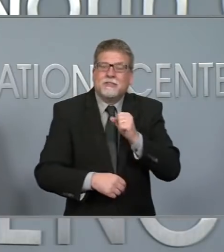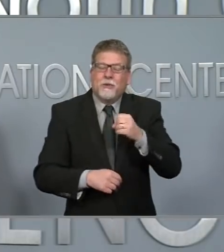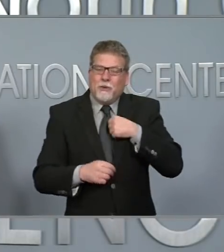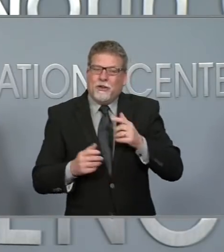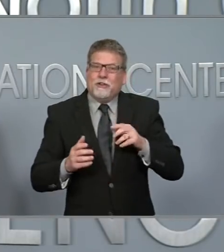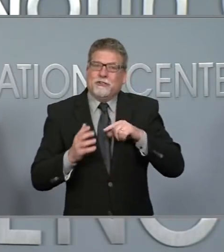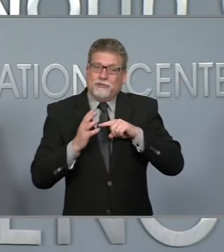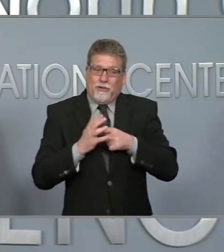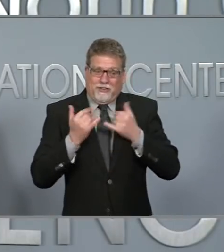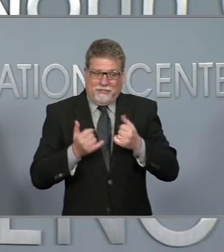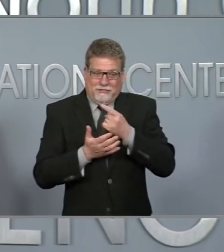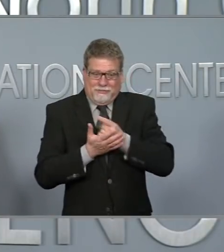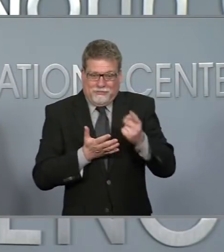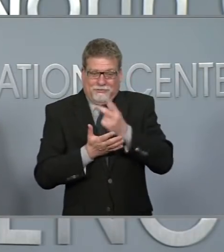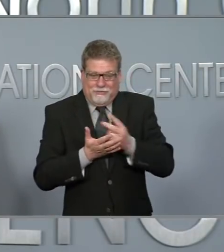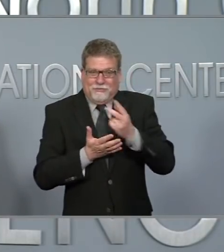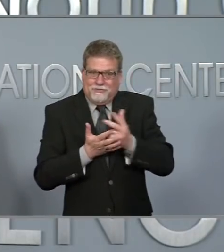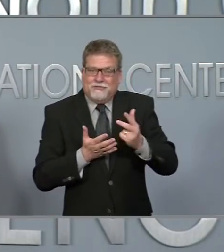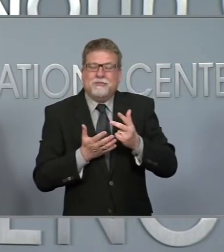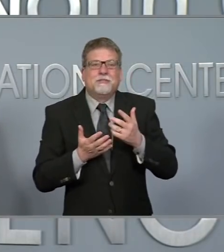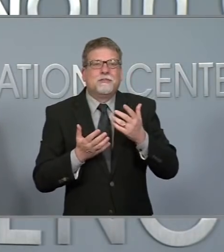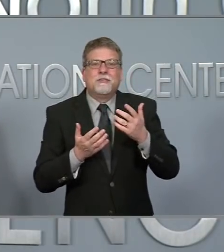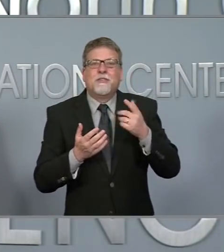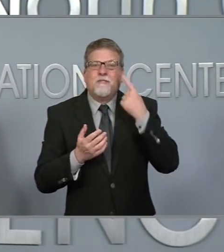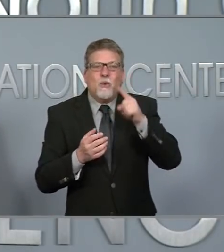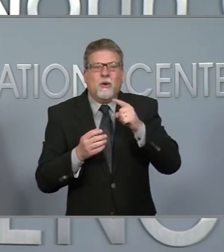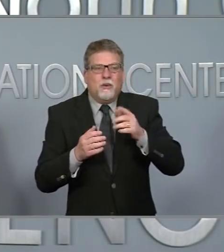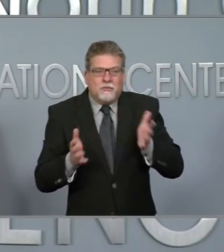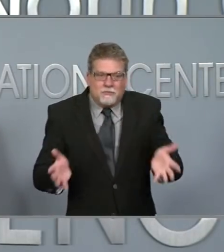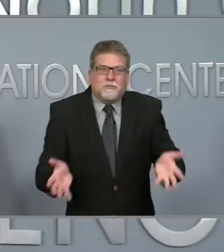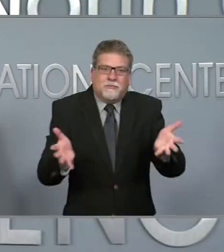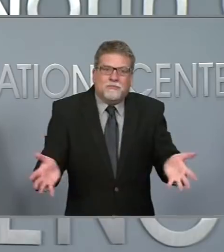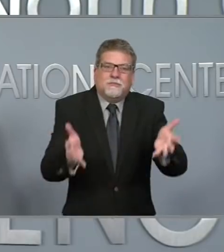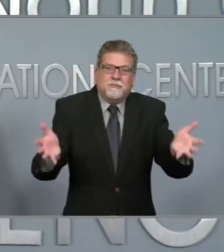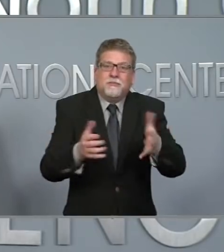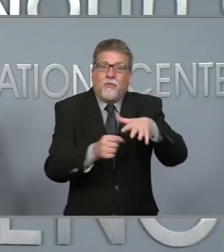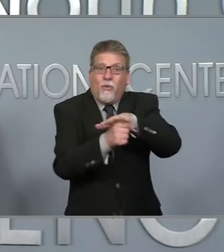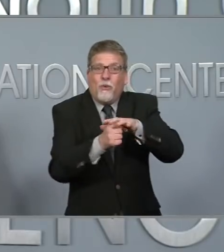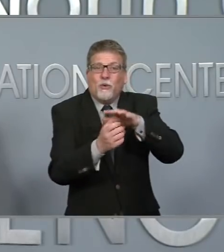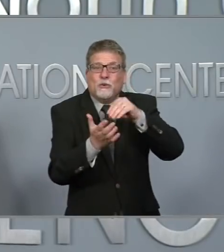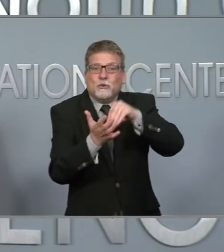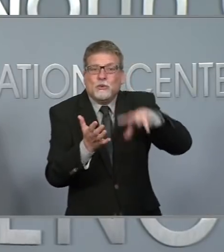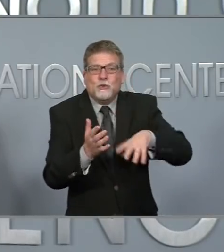individuos que no están al días de las vacunas o no se han vacunado puedan empezar el